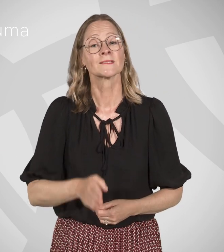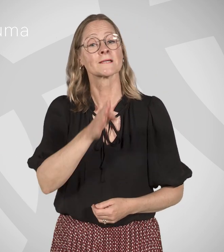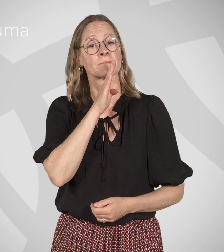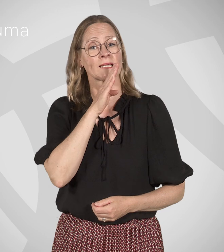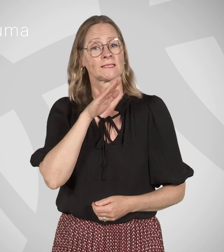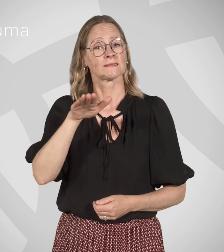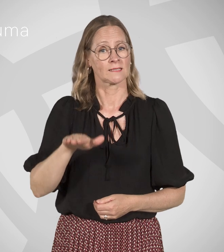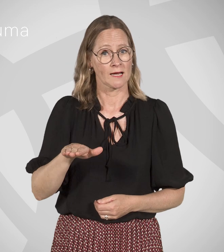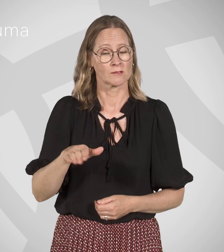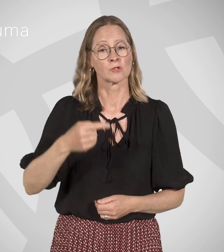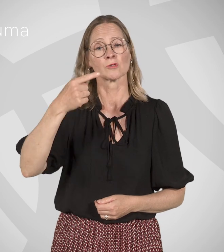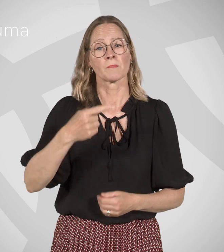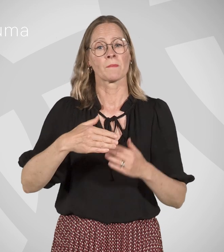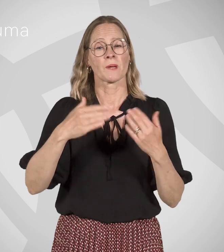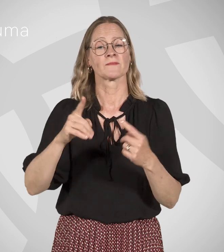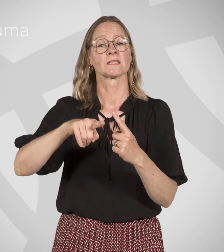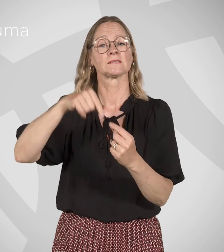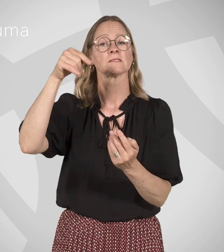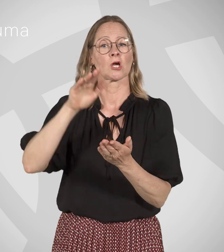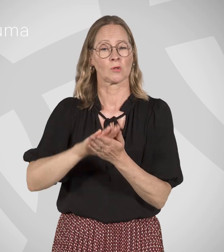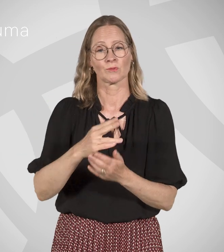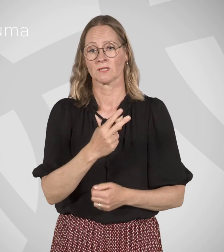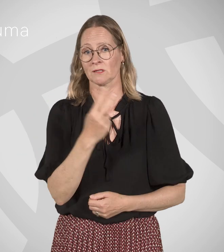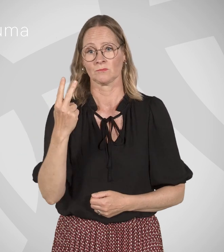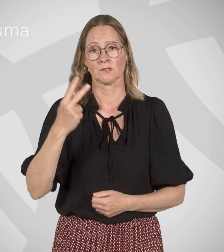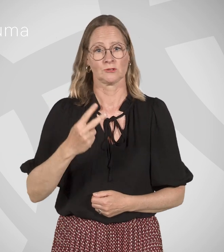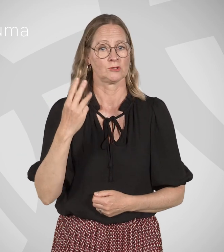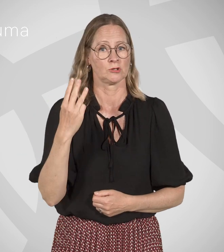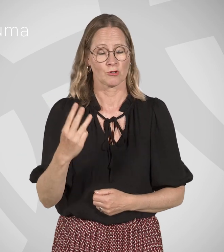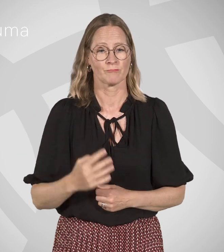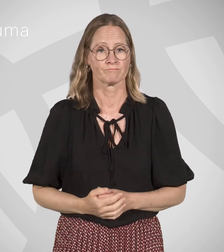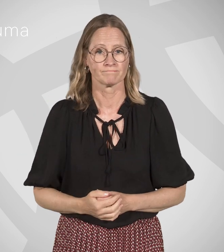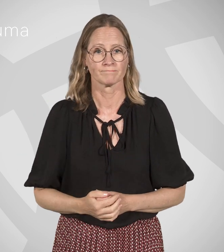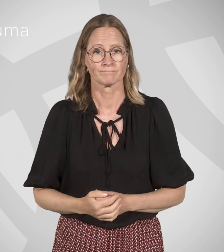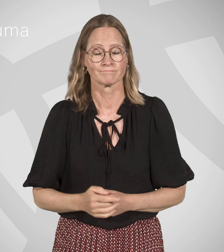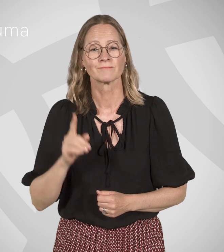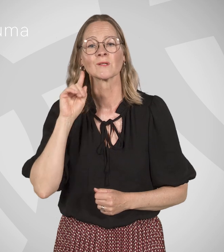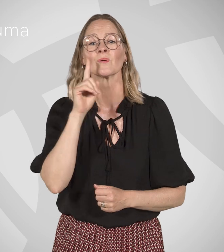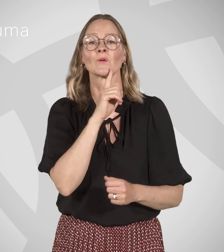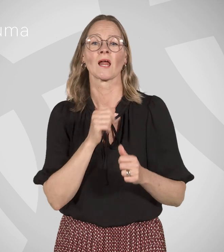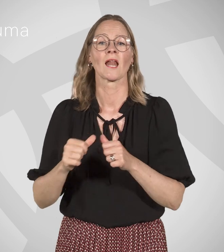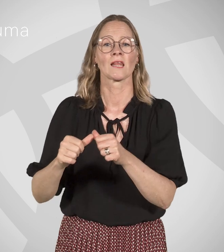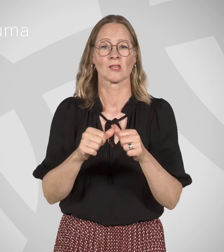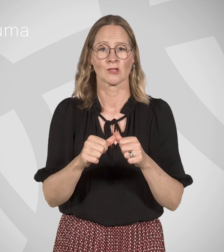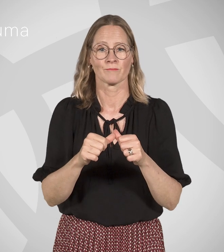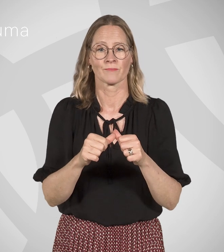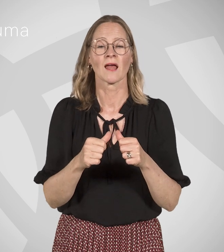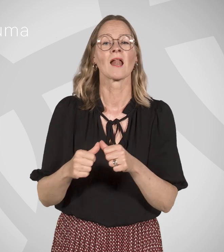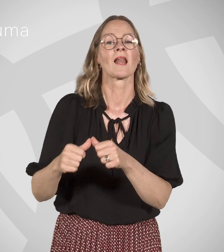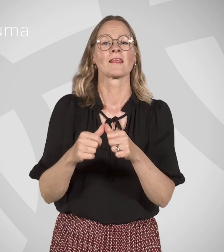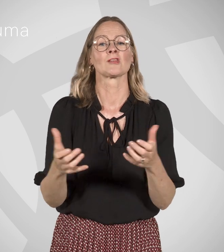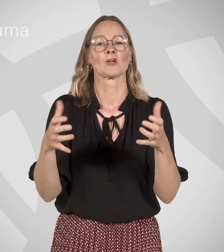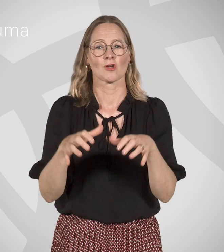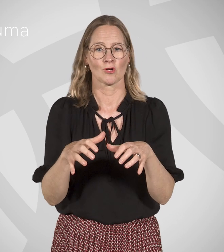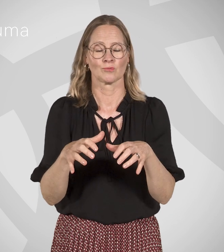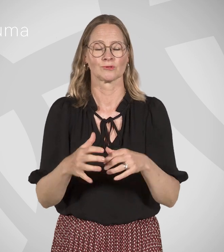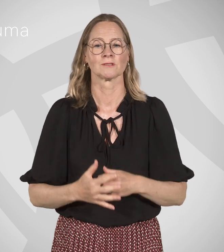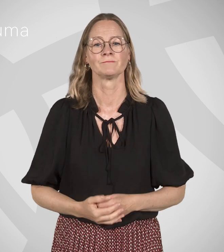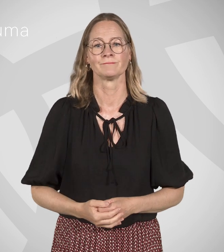Pietarsaaressa 10. kesäkuuta 2023, Kuurojen Liiton liittokokous.